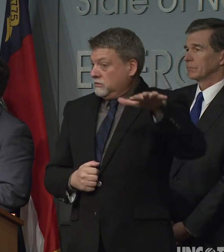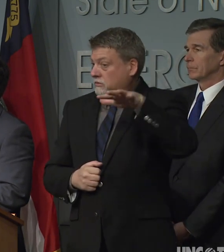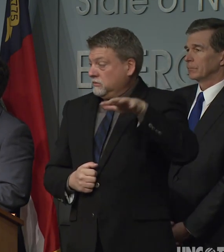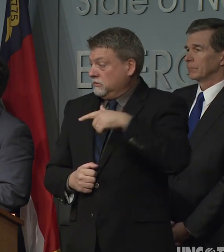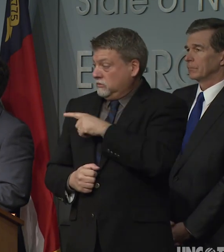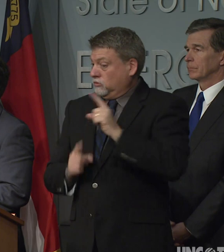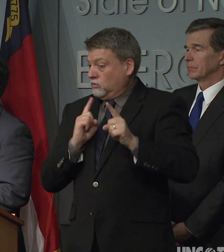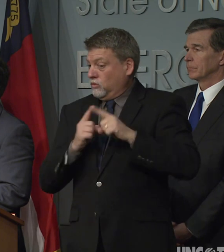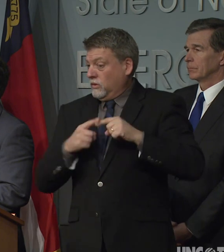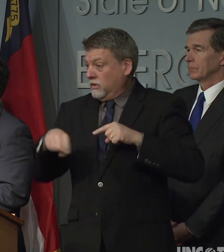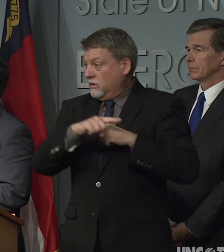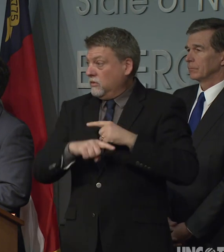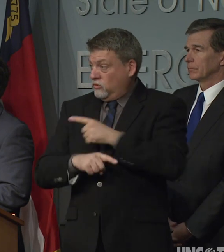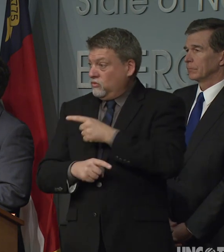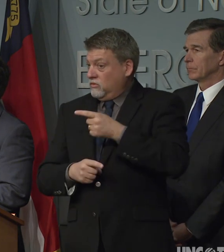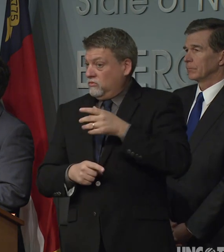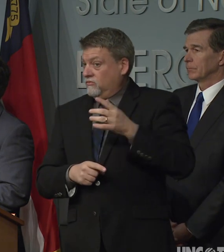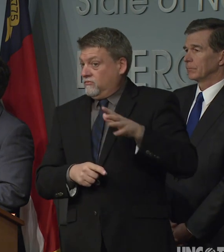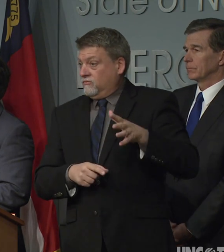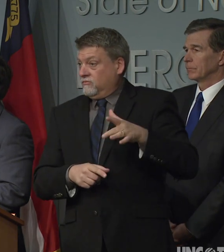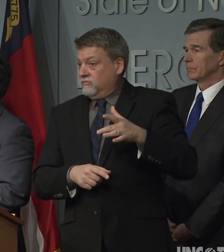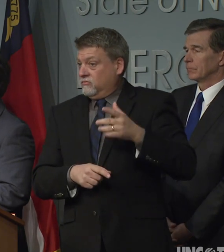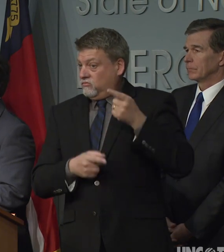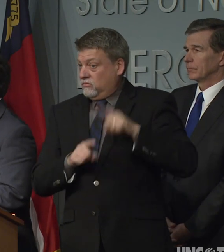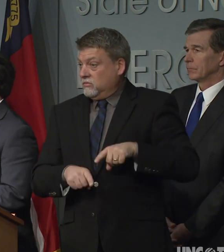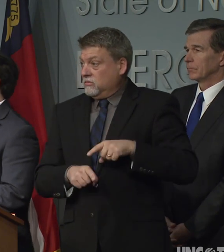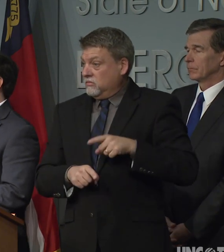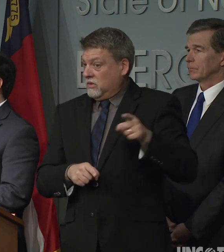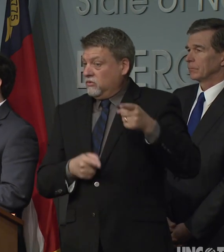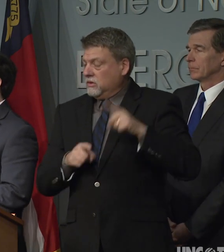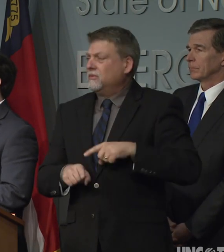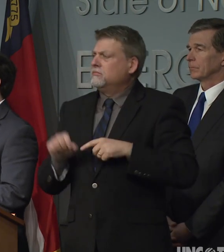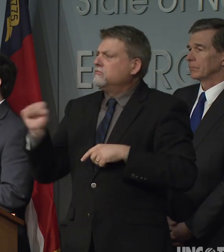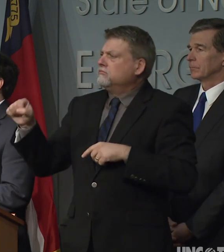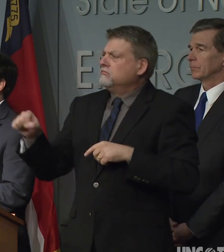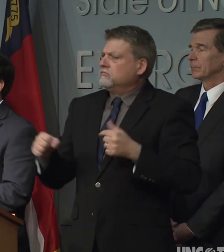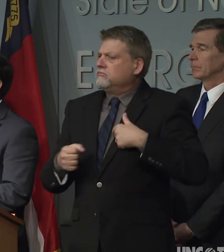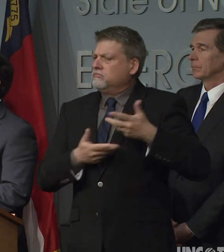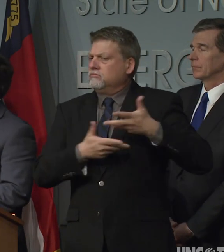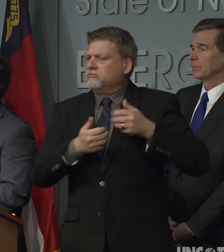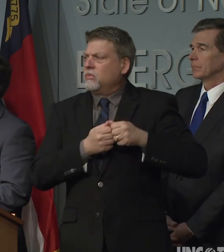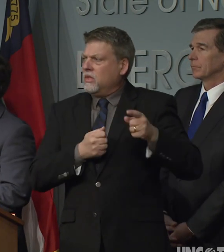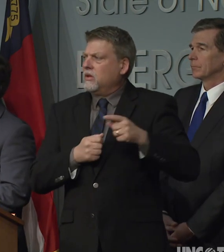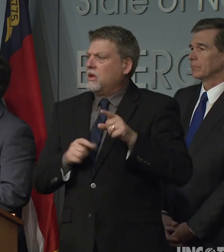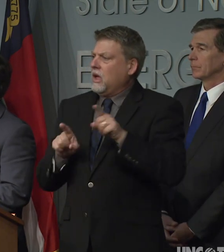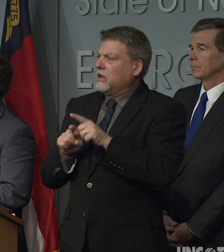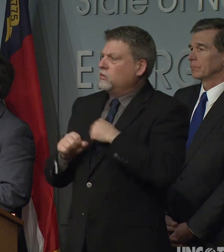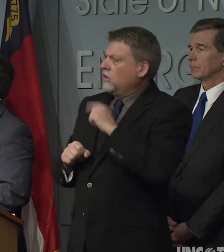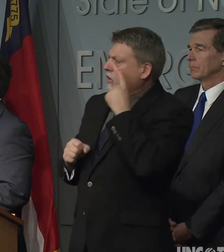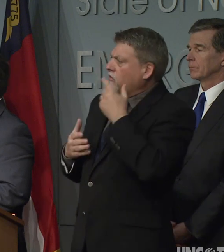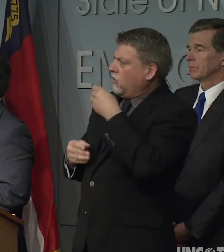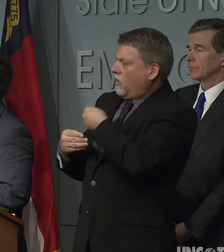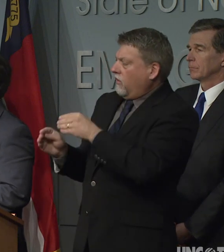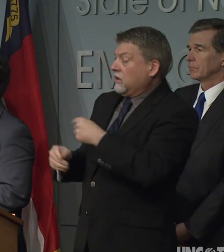Hablado ya con sus colegas de la República nos que son los líderes de la legislatura, si ya hemos estado contacto con